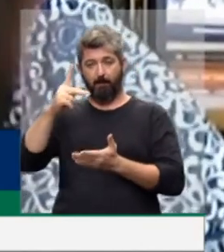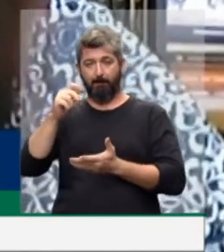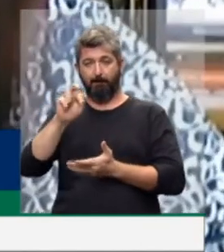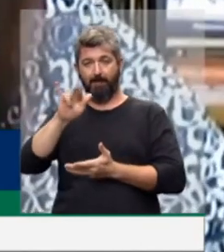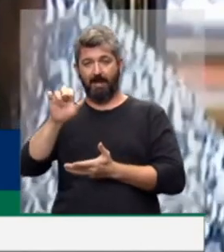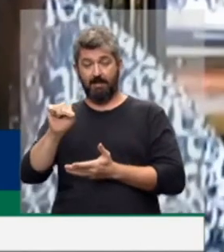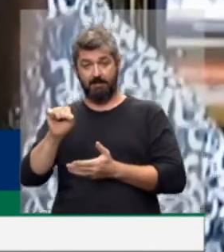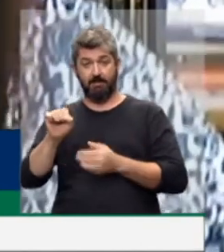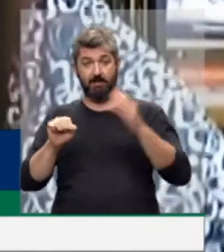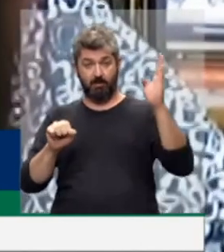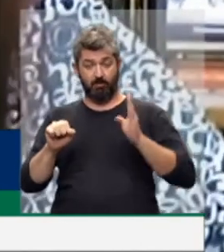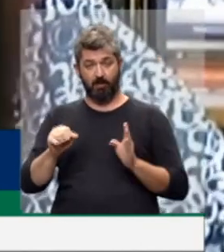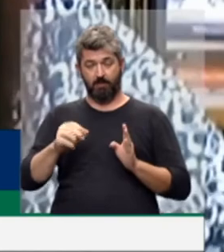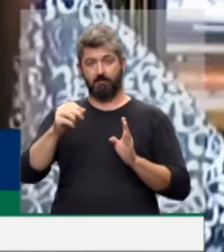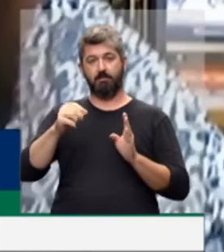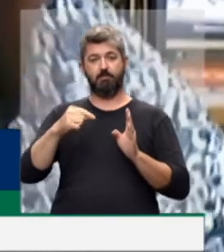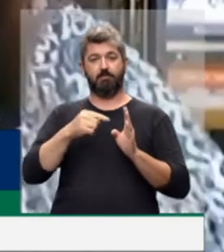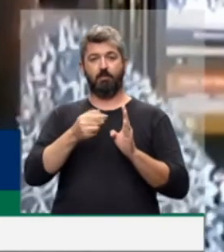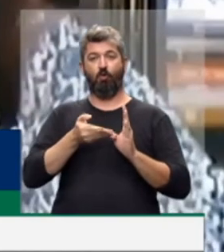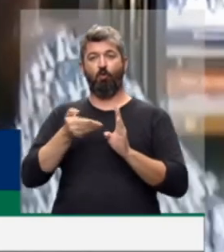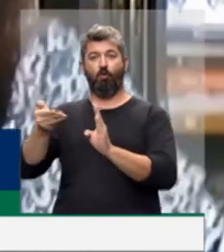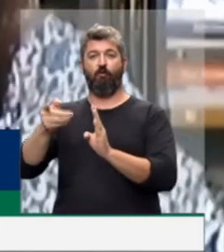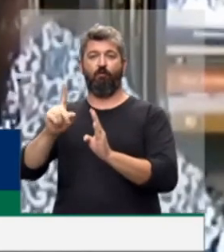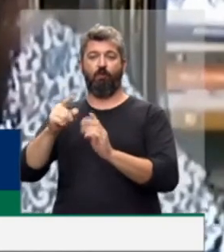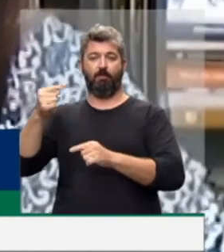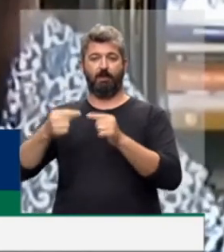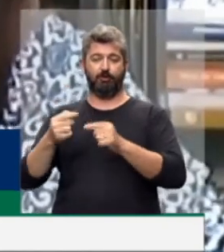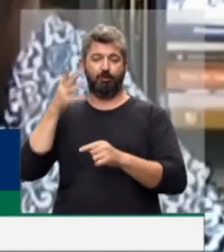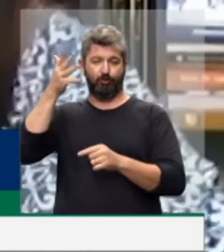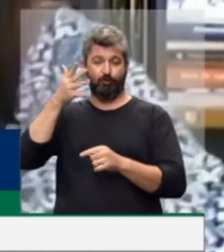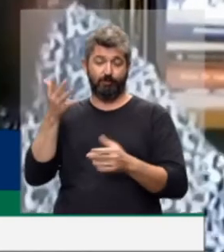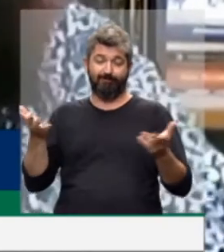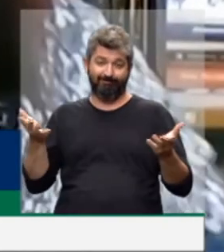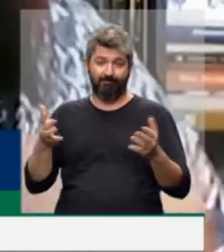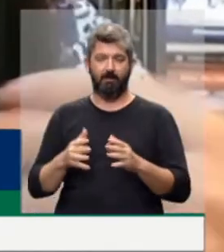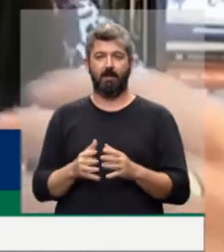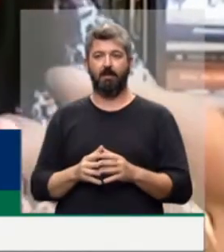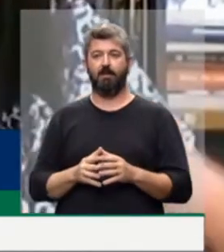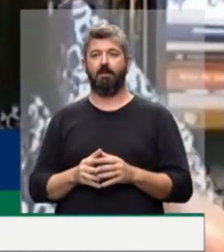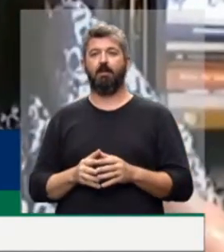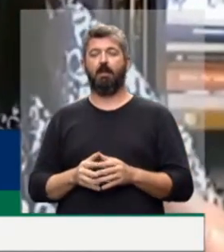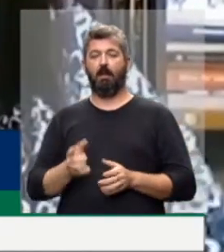APELO FOI DE ANTÔNIO GUTIÉ RREZ, DURANTE A CERIMÔNIA QUE CELEBROU O ANIVERSÁRIO DE CINCO ANOS DO ACORDO DE PARIS PARA ONDE O BRASIL NÃO FOI